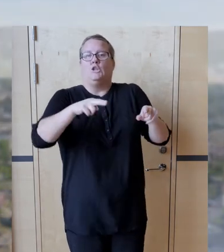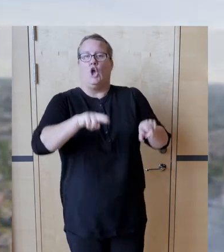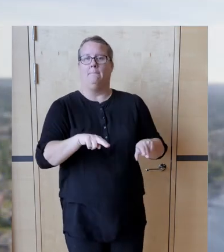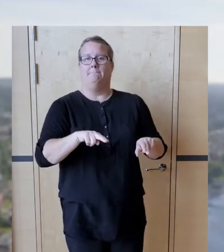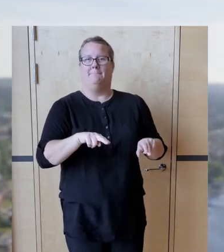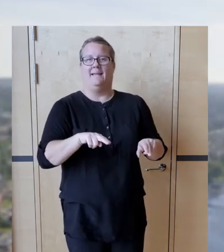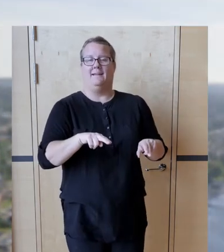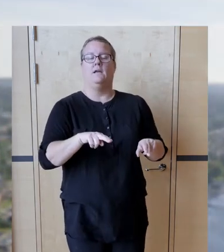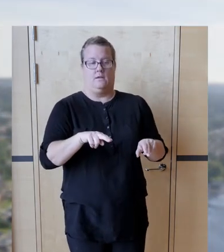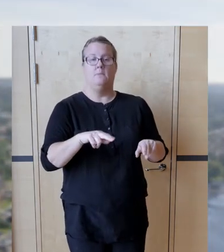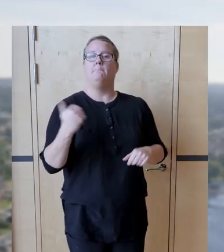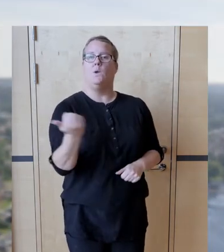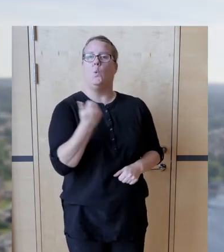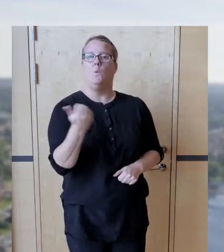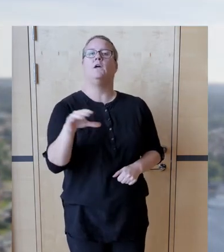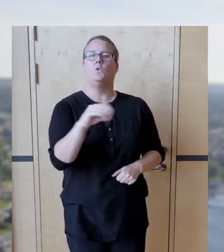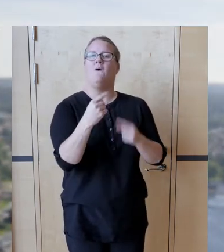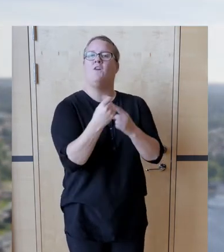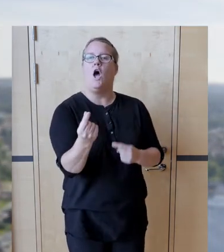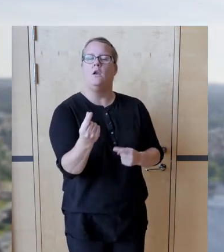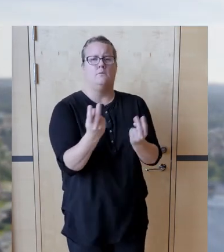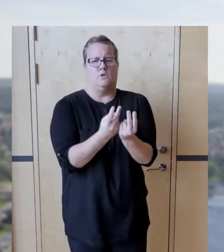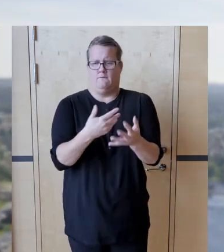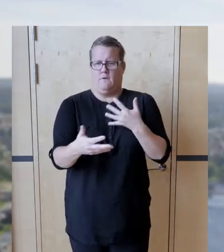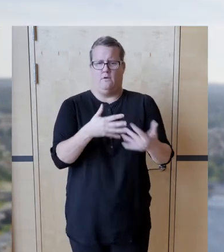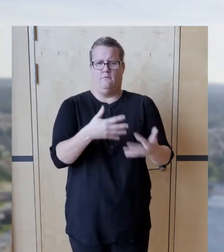Om att det behövs Varför ifrågasätta sig själva